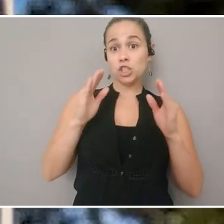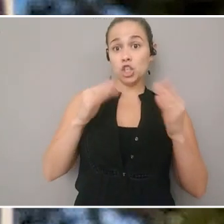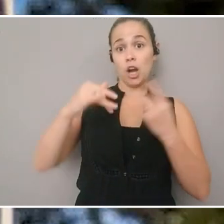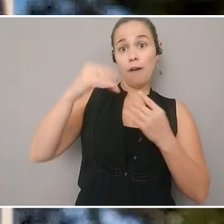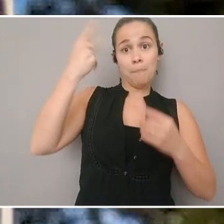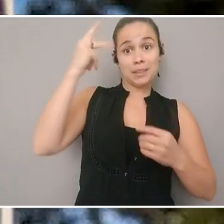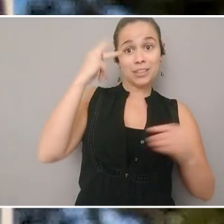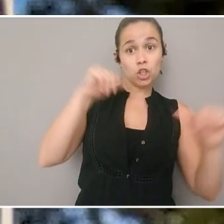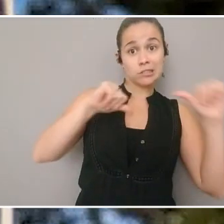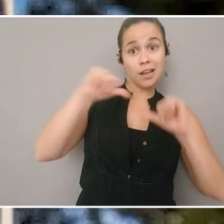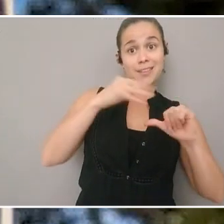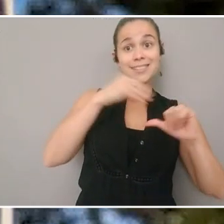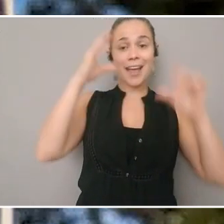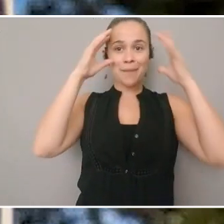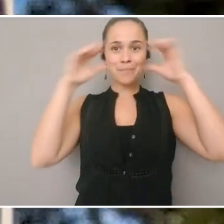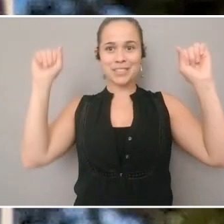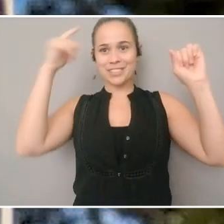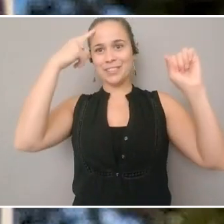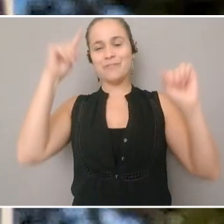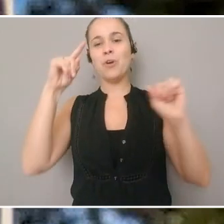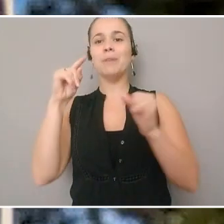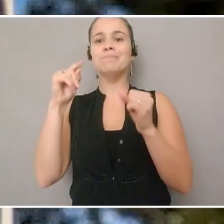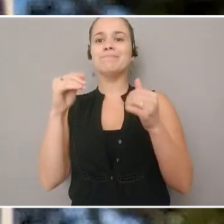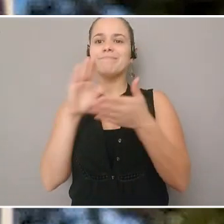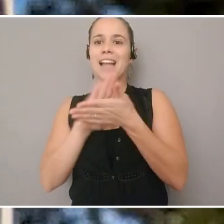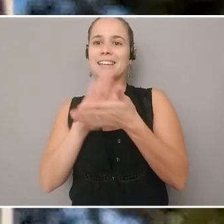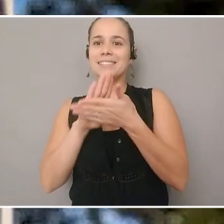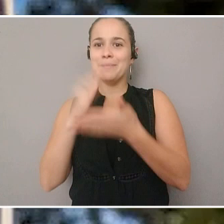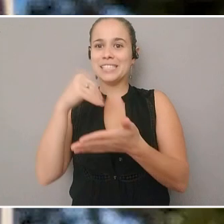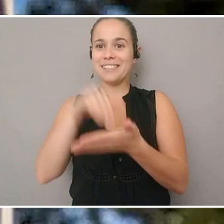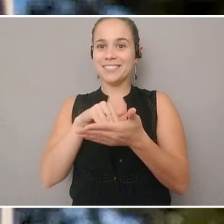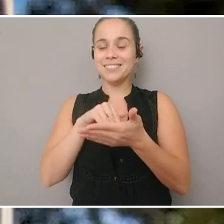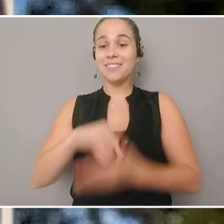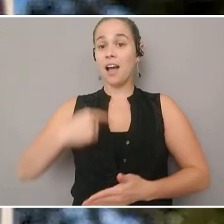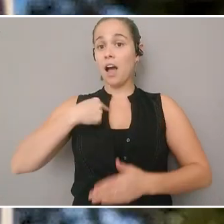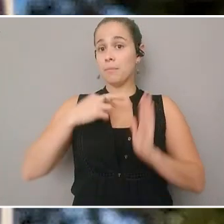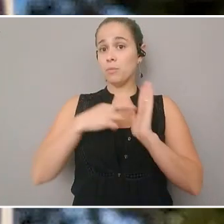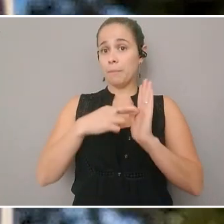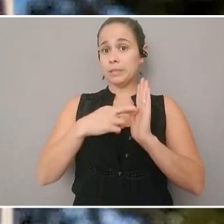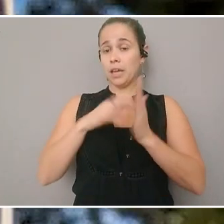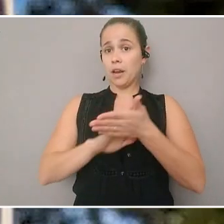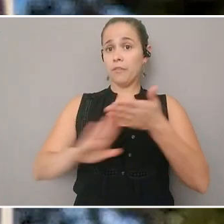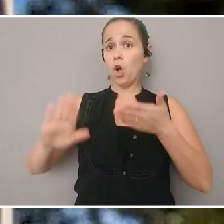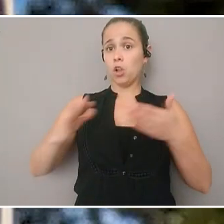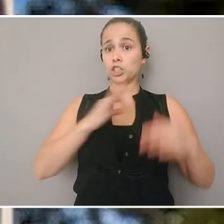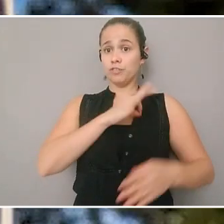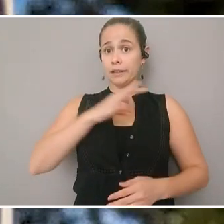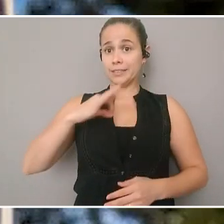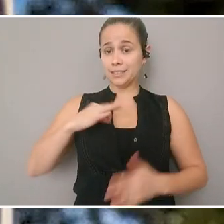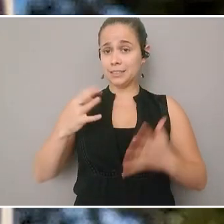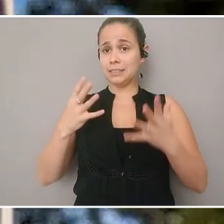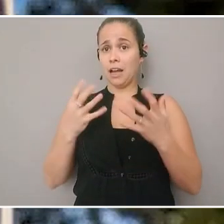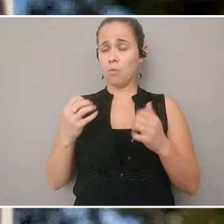Senado Académico de Riverside City College. Como representante del facultad del